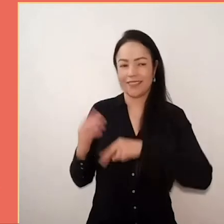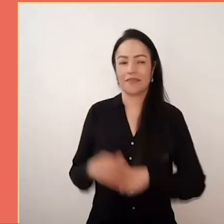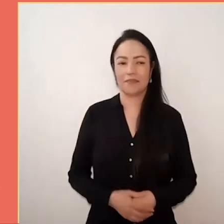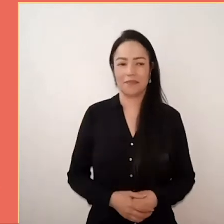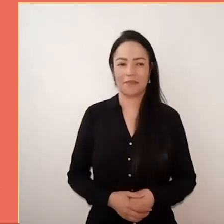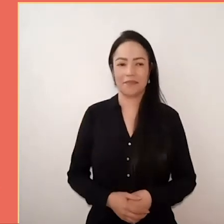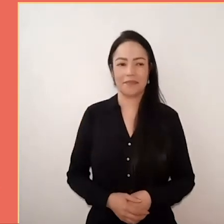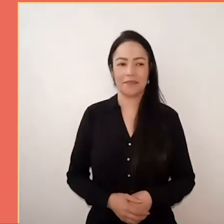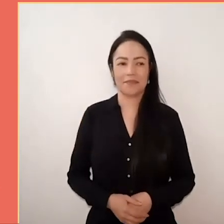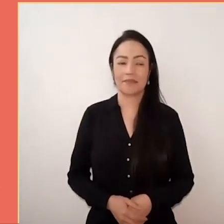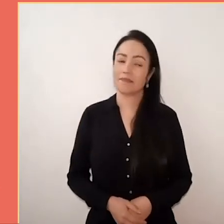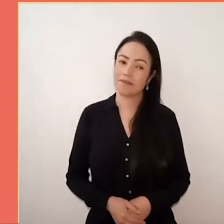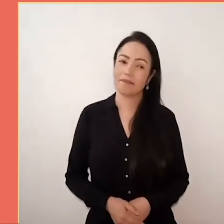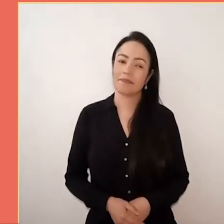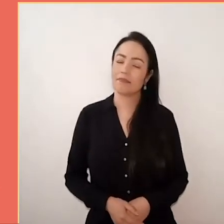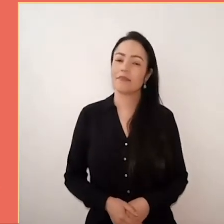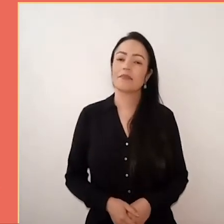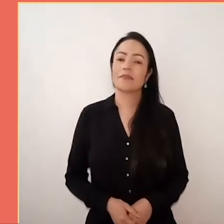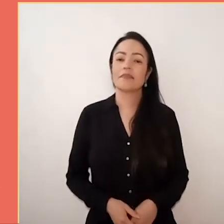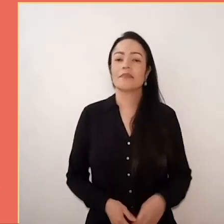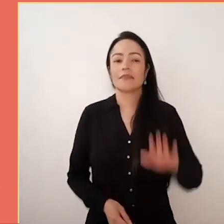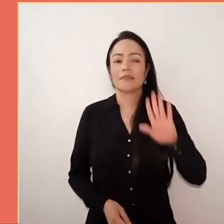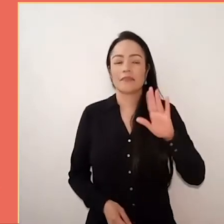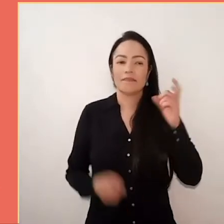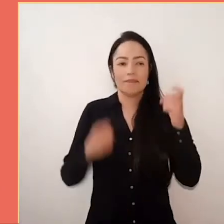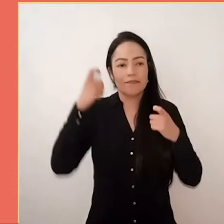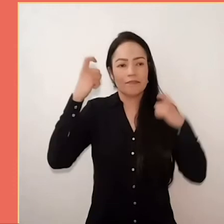Mas eu fico um tanto preocupada